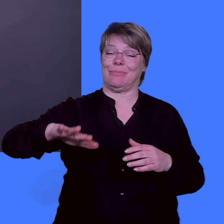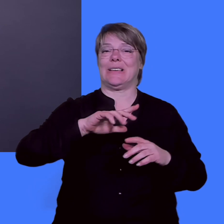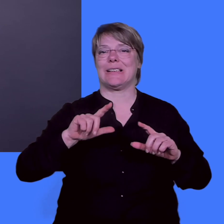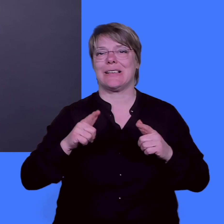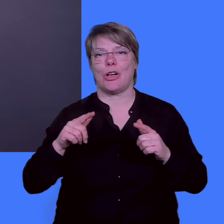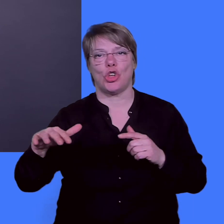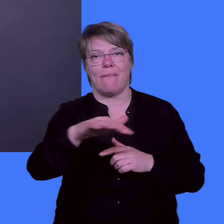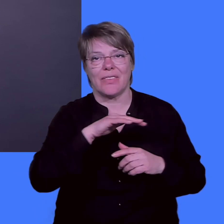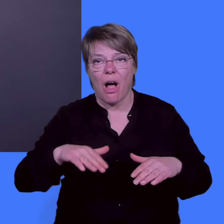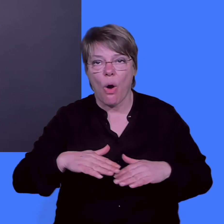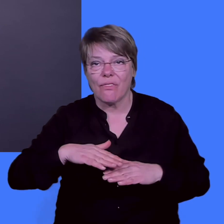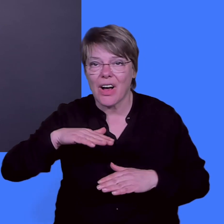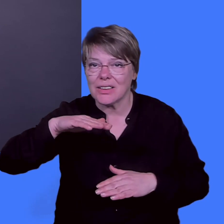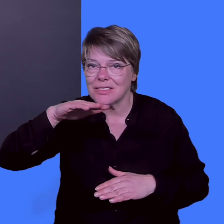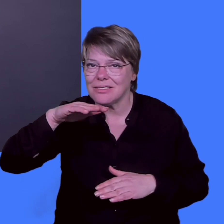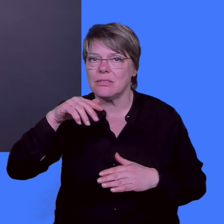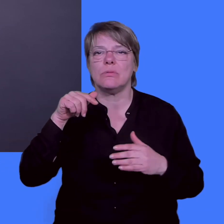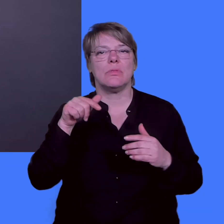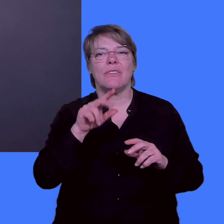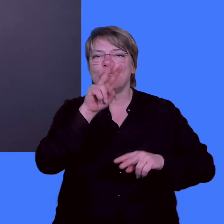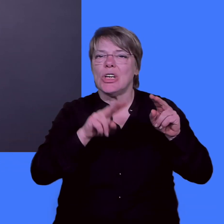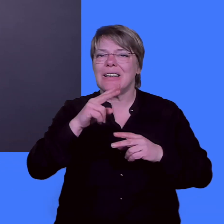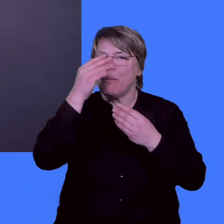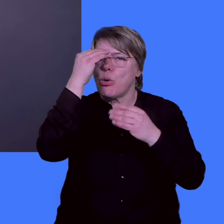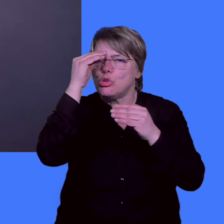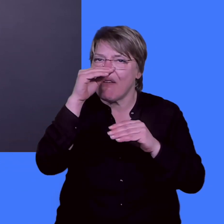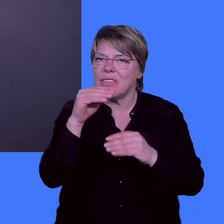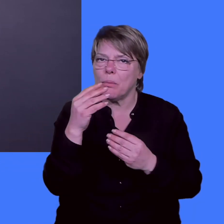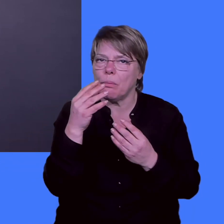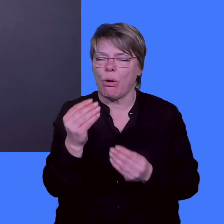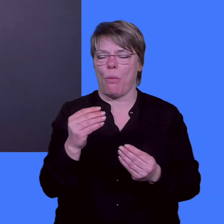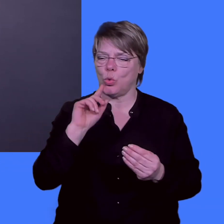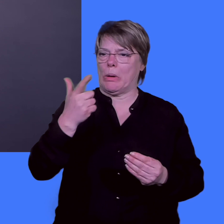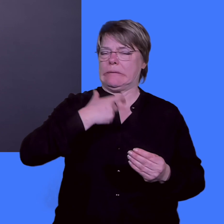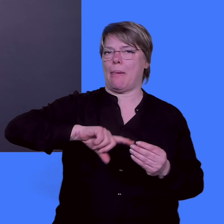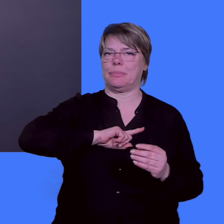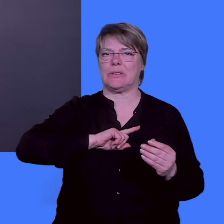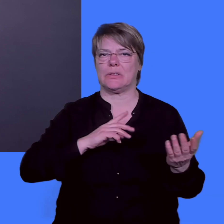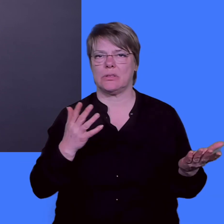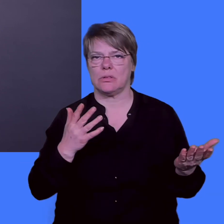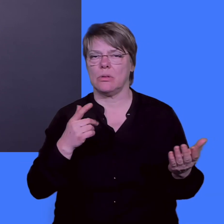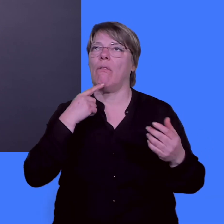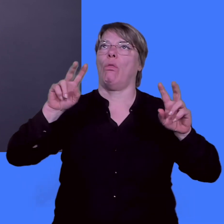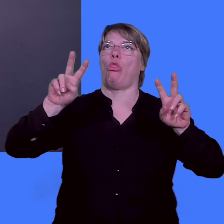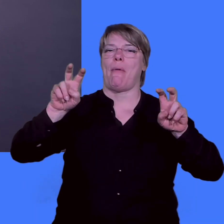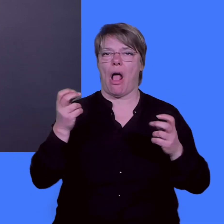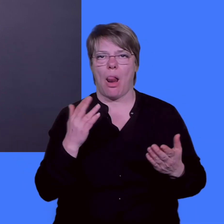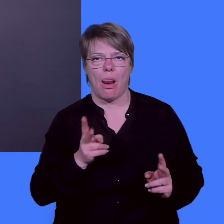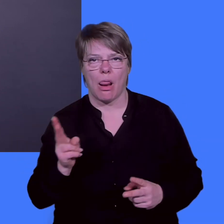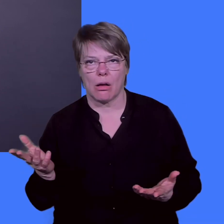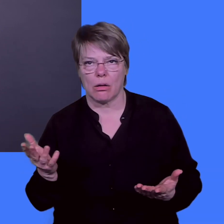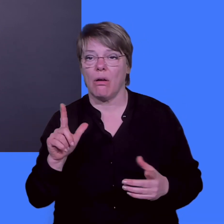Ob sie "normal" sind, ob ihre Familie "normal" ist, ob sie dazugehören, ob sie immer wieder gefragt werden: